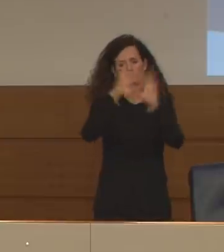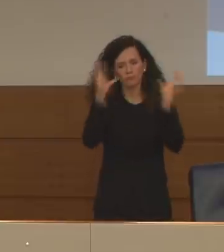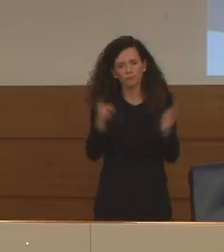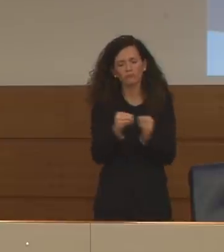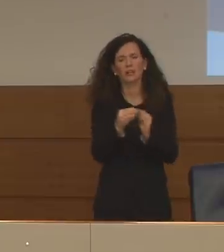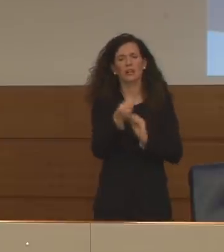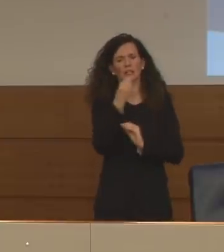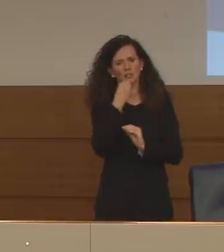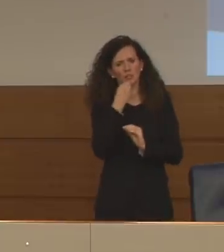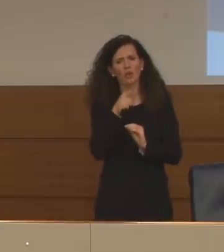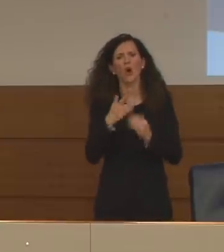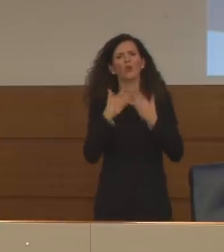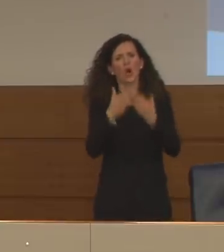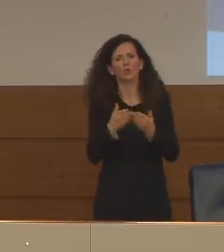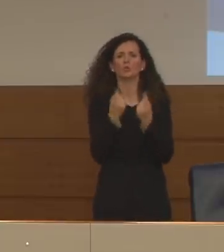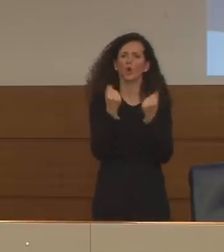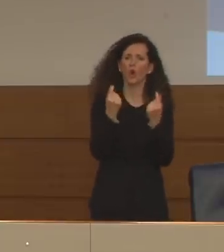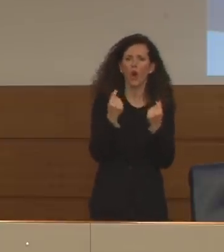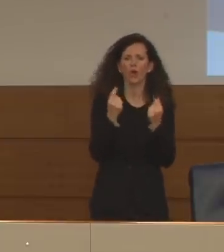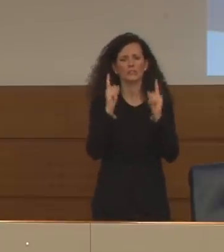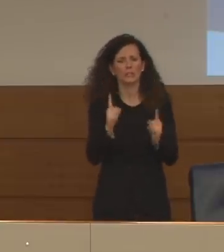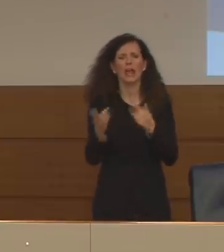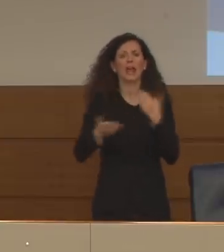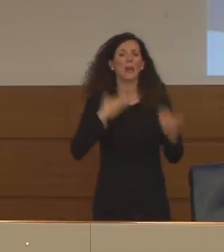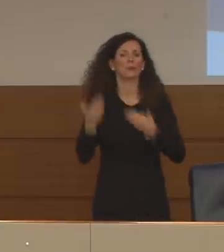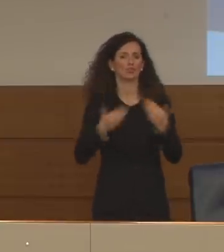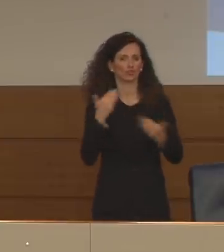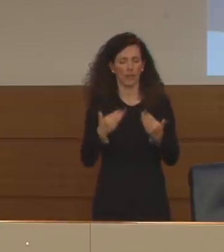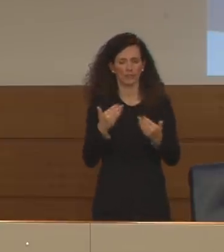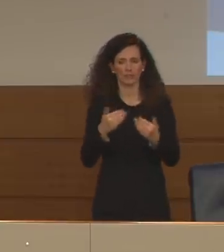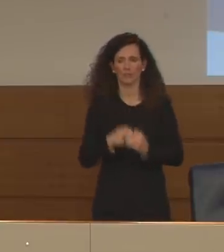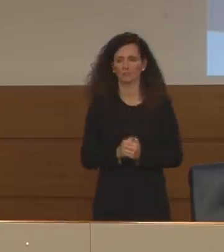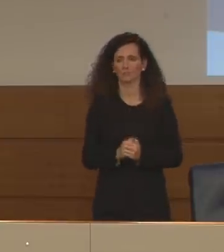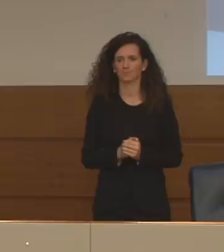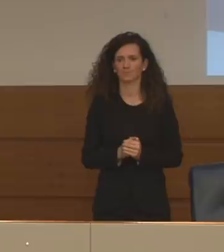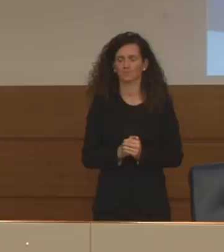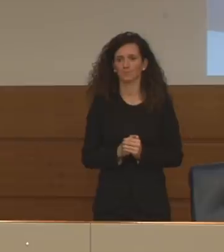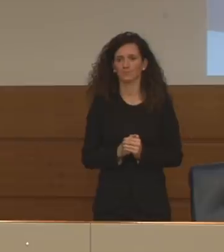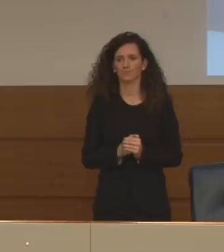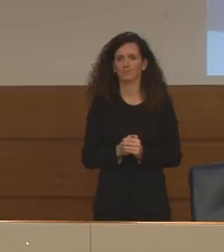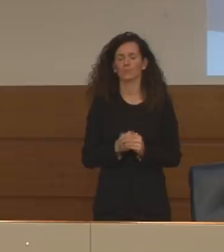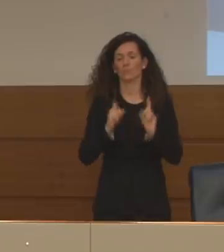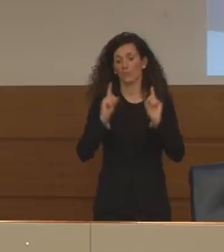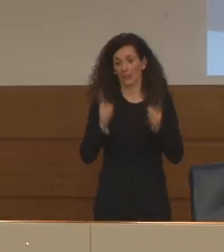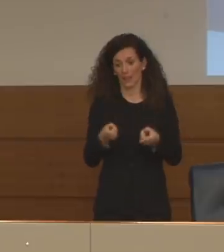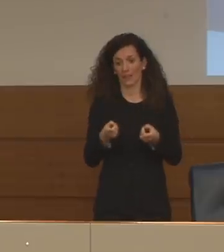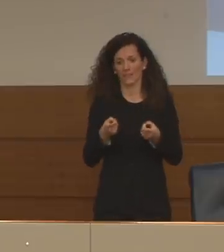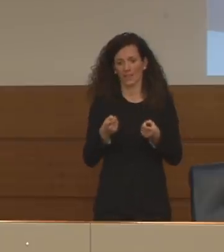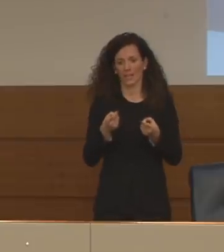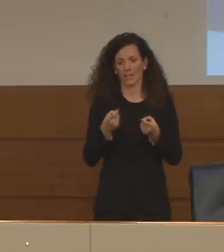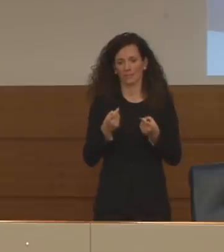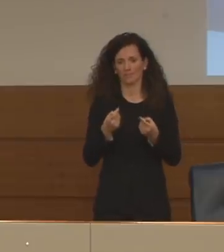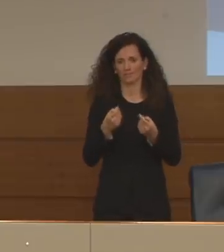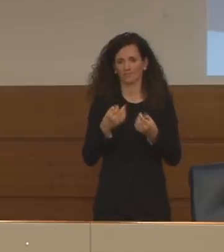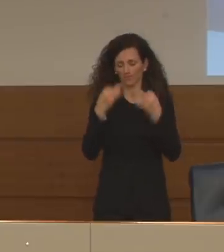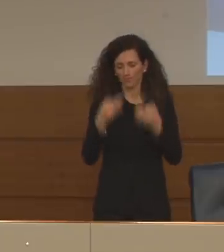costi sulla gestione dell'emergenza. Va attuato e va pianificato l'assistenza